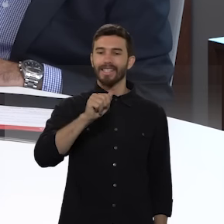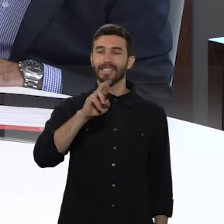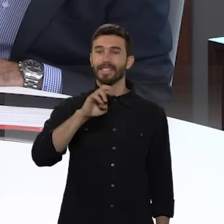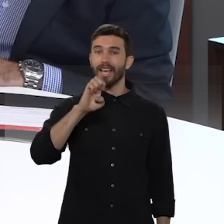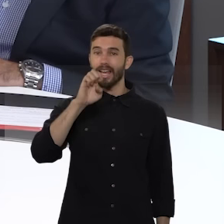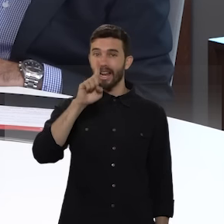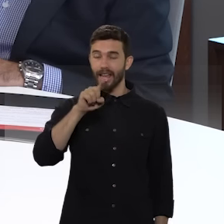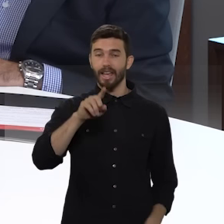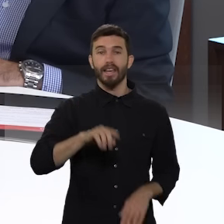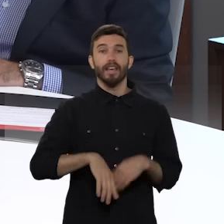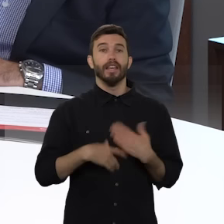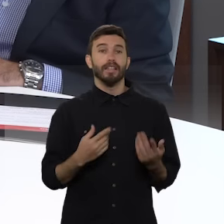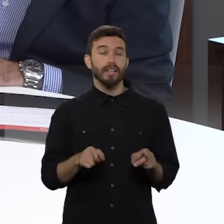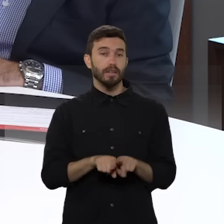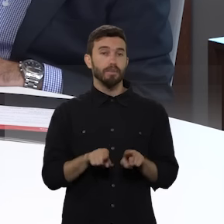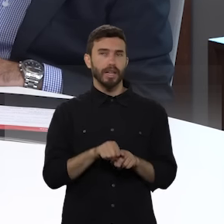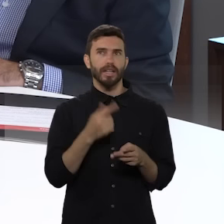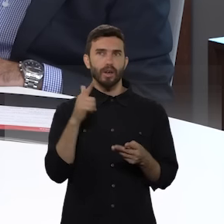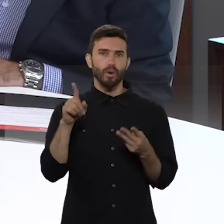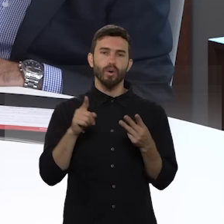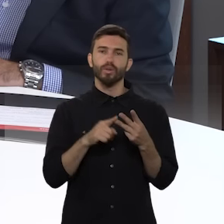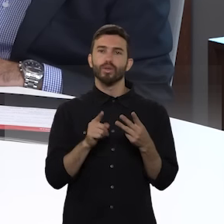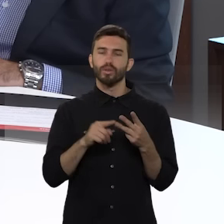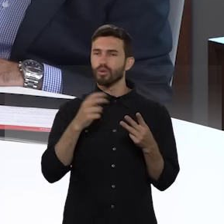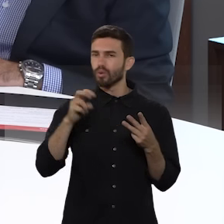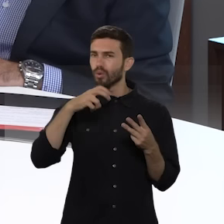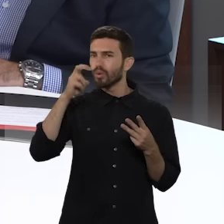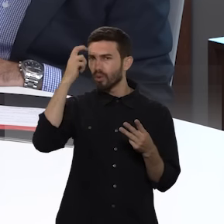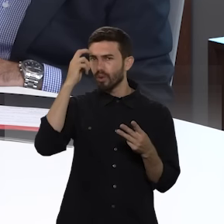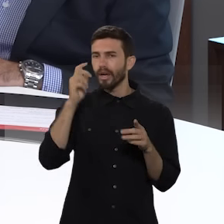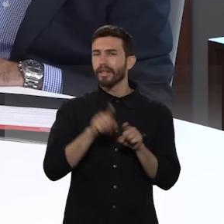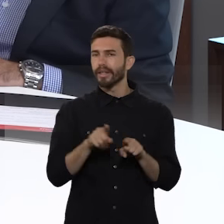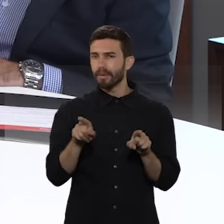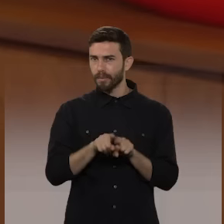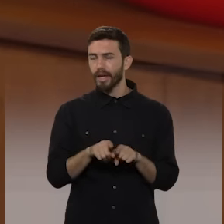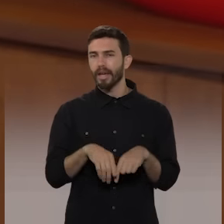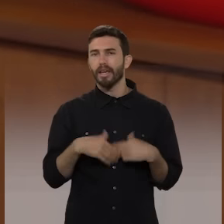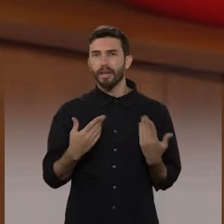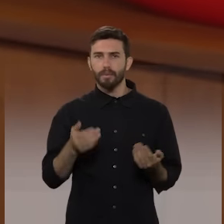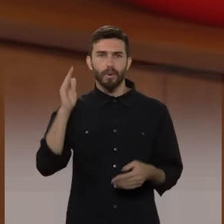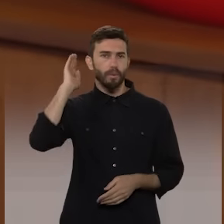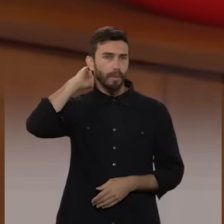então nós patrocinamos também. Temos outros patrocínios culturais que nós fazemos no Pará.